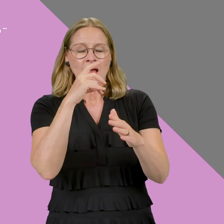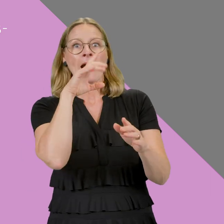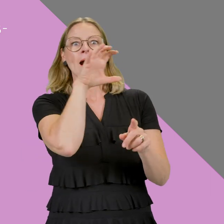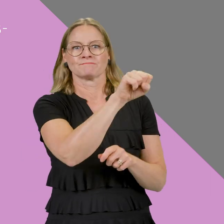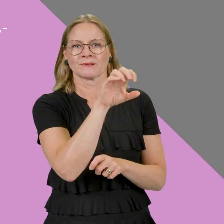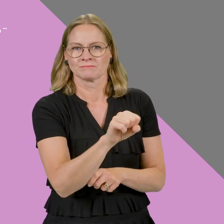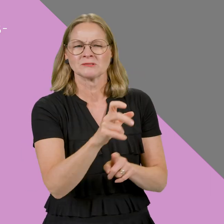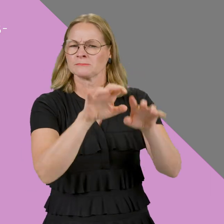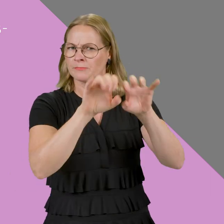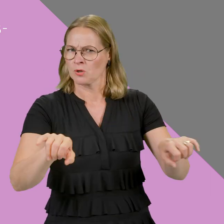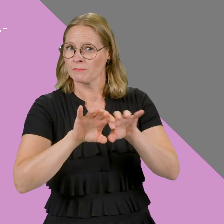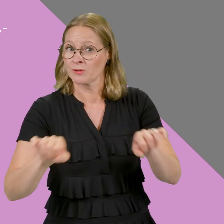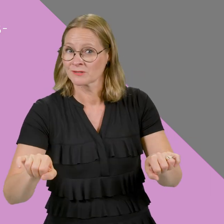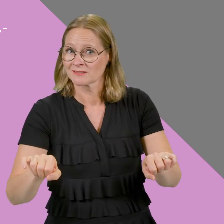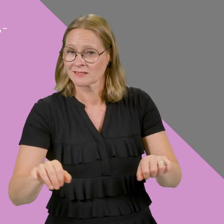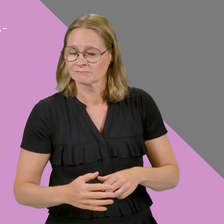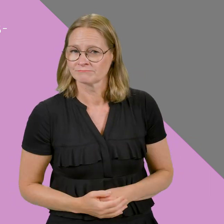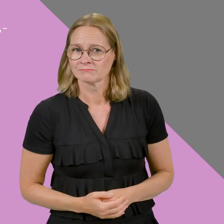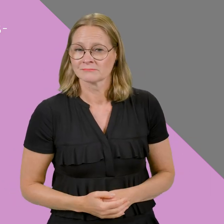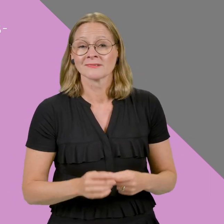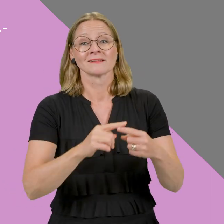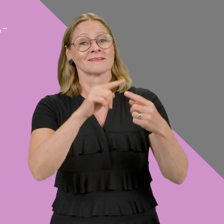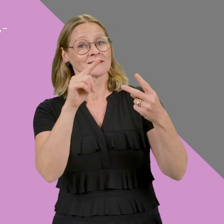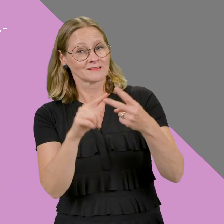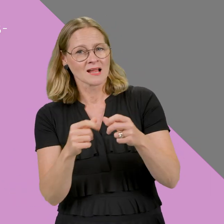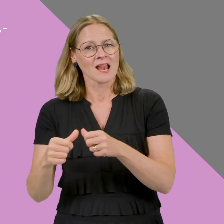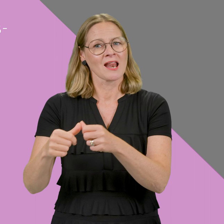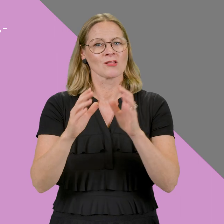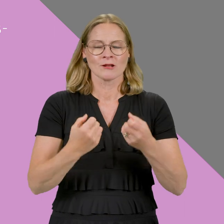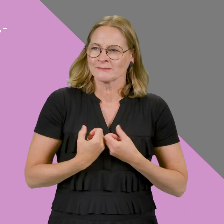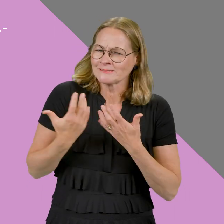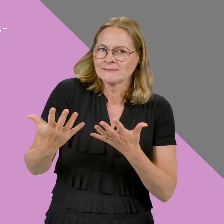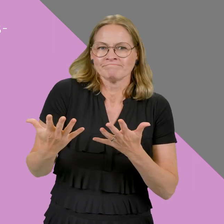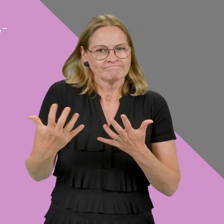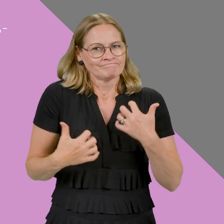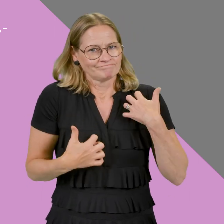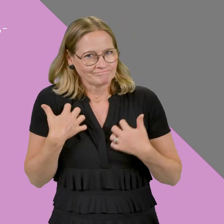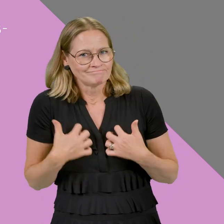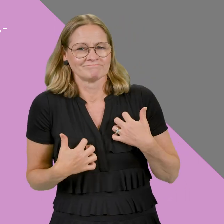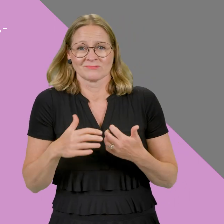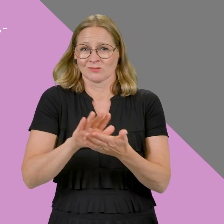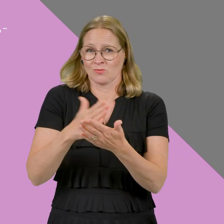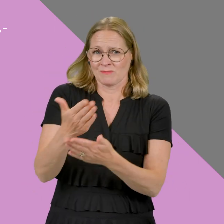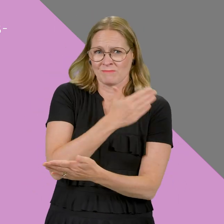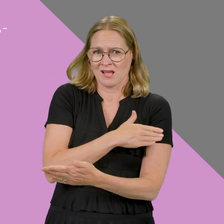voidaan tunnistaa ja purkaa. Toiseksi liitto ilmaisi huolensa tulkkauspalvelujen -